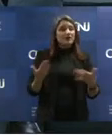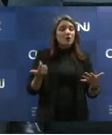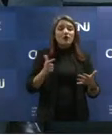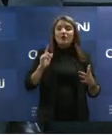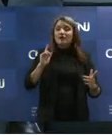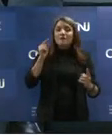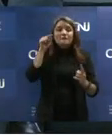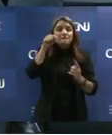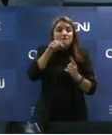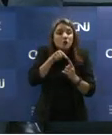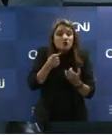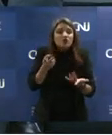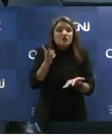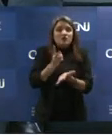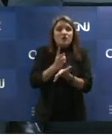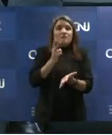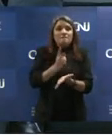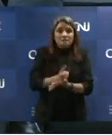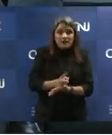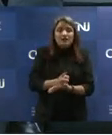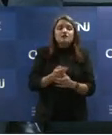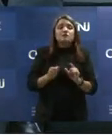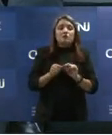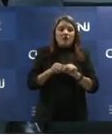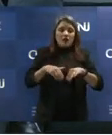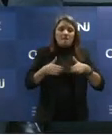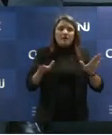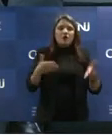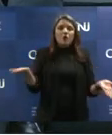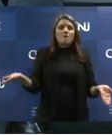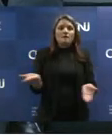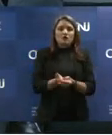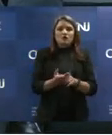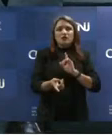para instaurar um processo administrativo em face da magistrada.